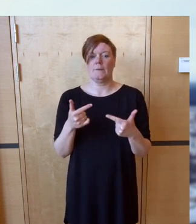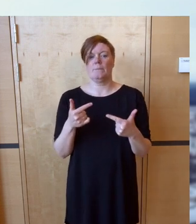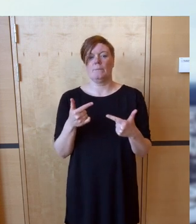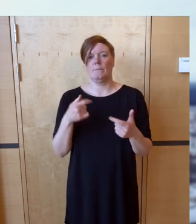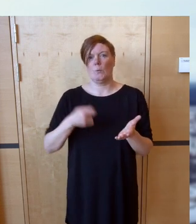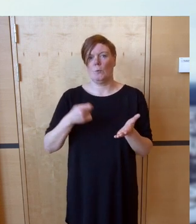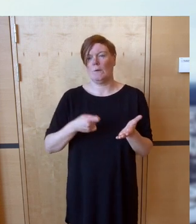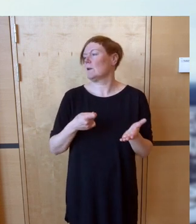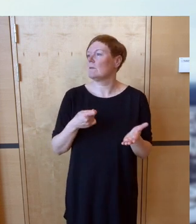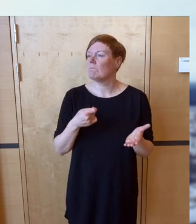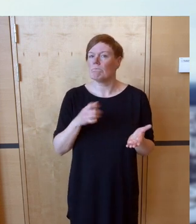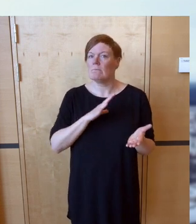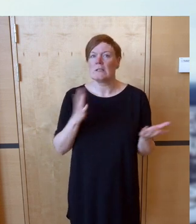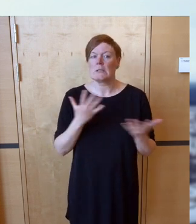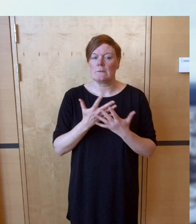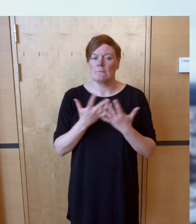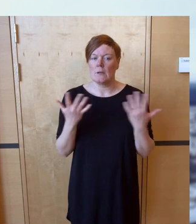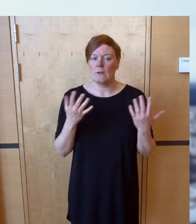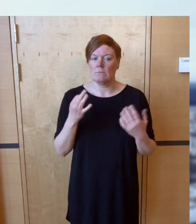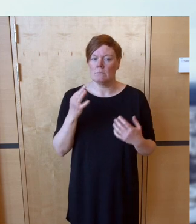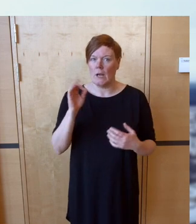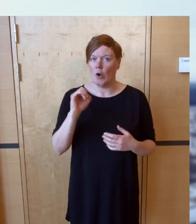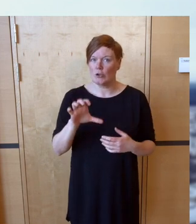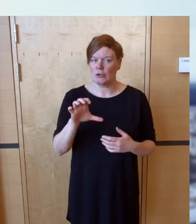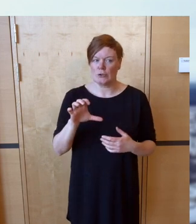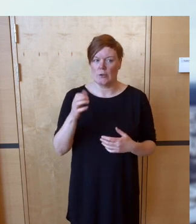Ingen som räcker upp handen och jag har stressad